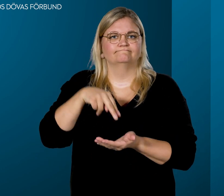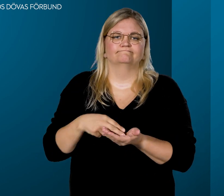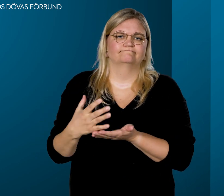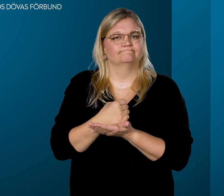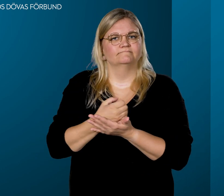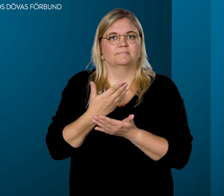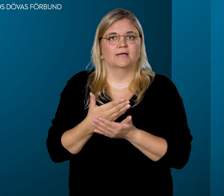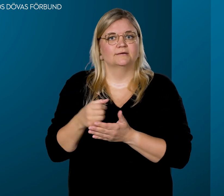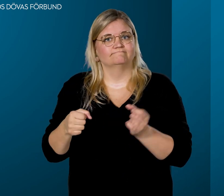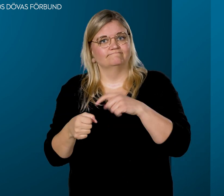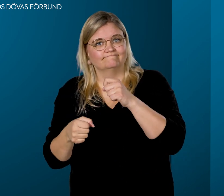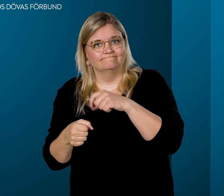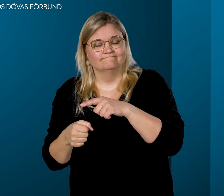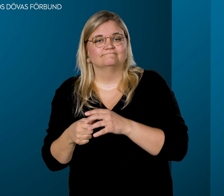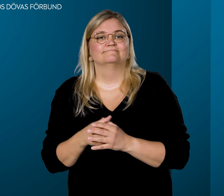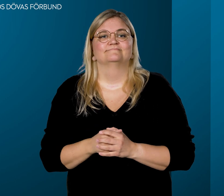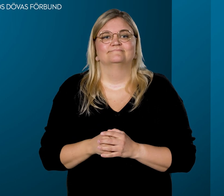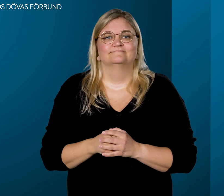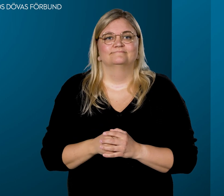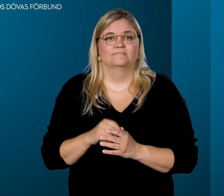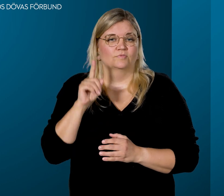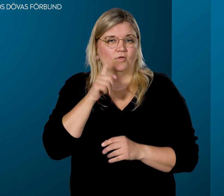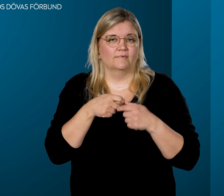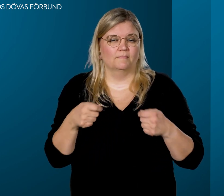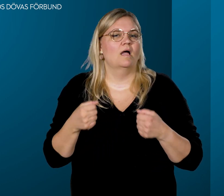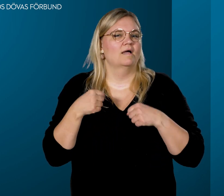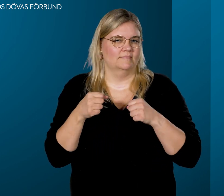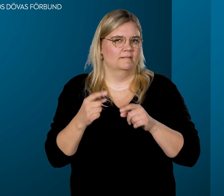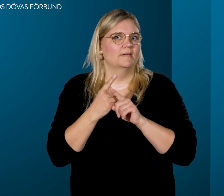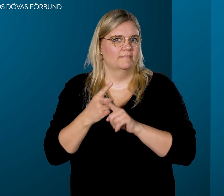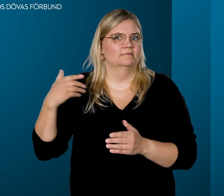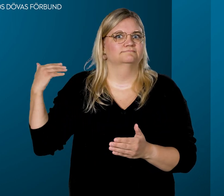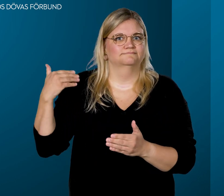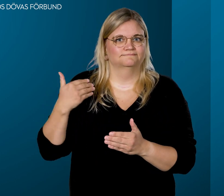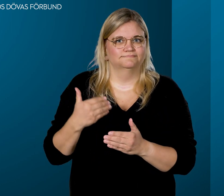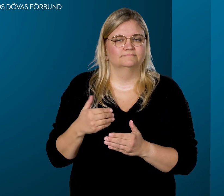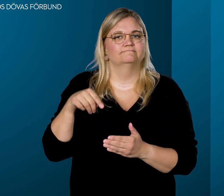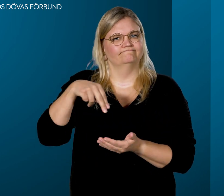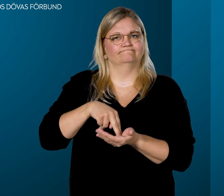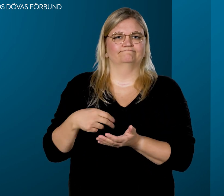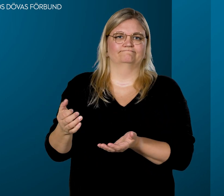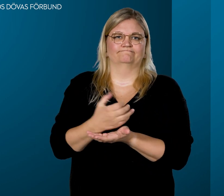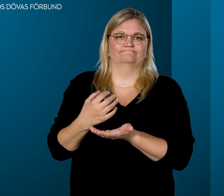som befinner sig vid vallokalerna. Finlands Dövas Förbund medverkar också i insamlingen, -